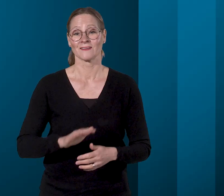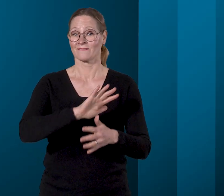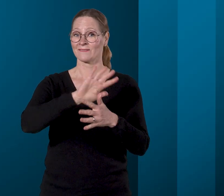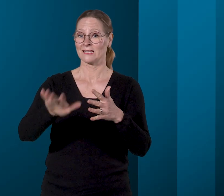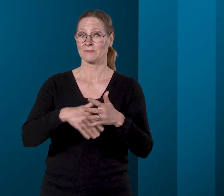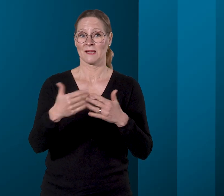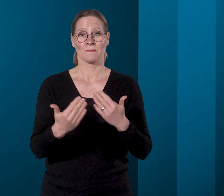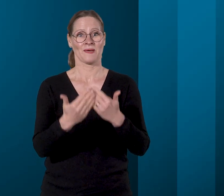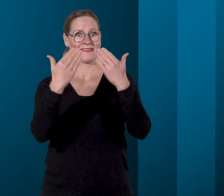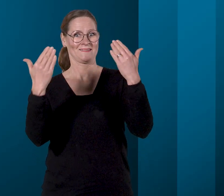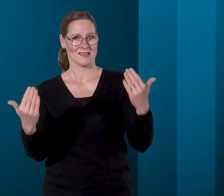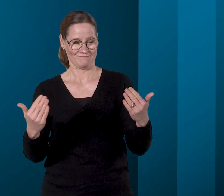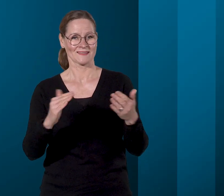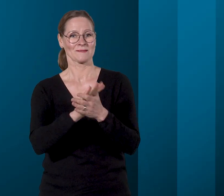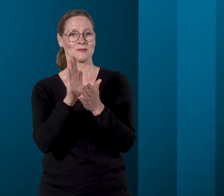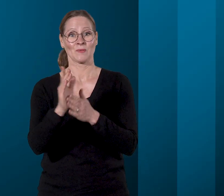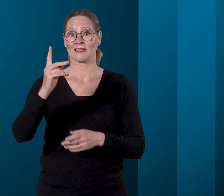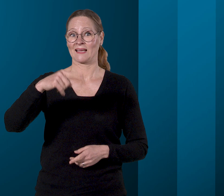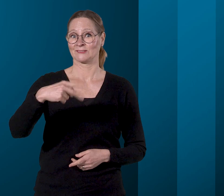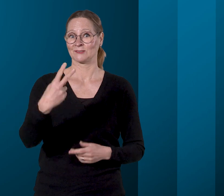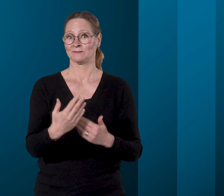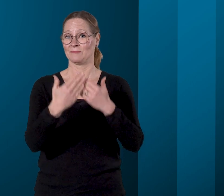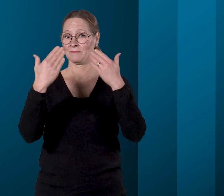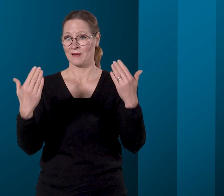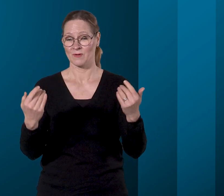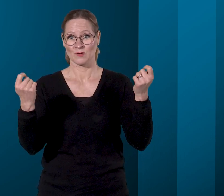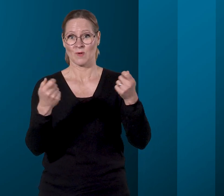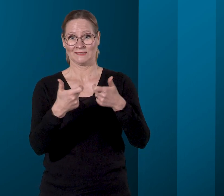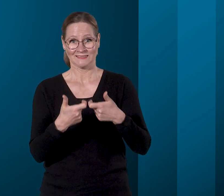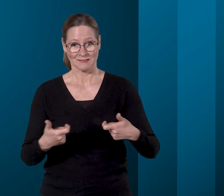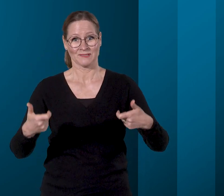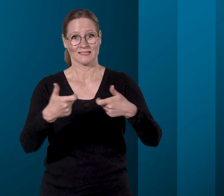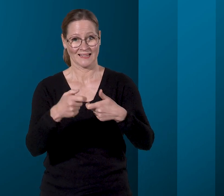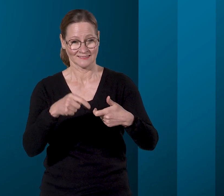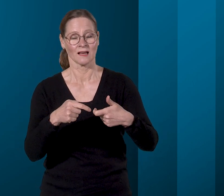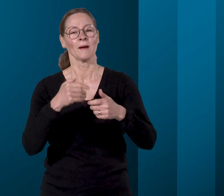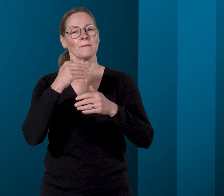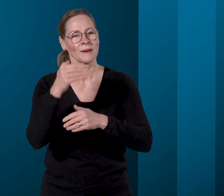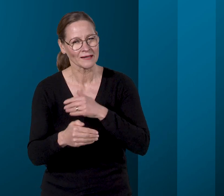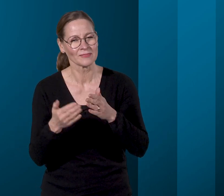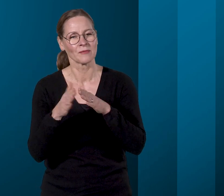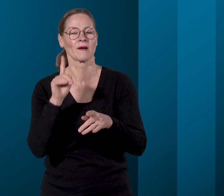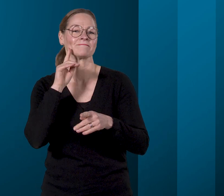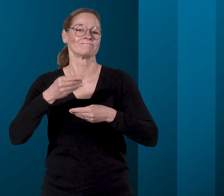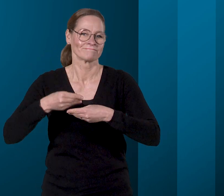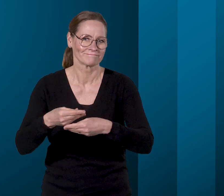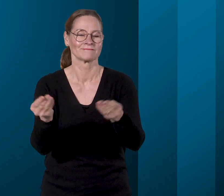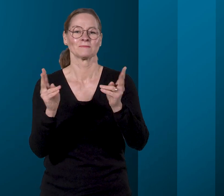Viittomakielen päivän 12.2.2024 juhla- seminaarissa jaettiin perinteiseen tapaan -